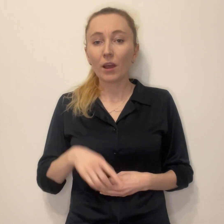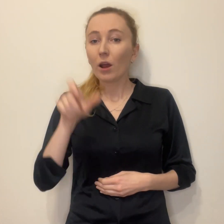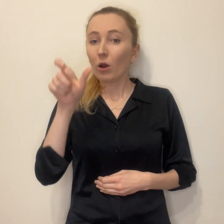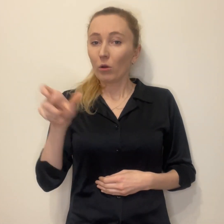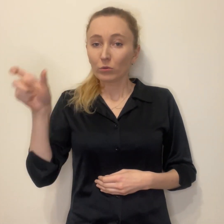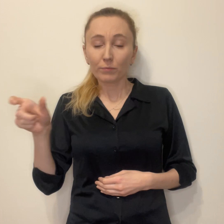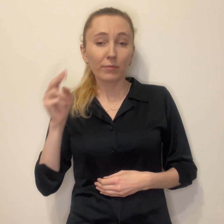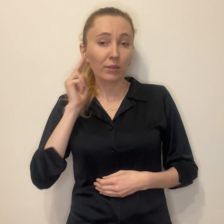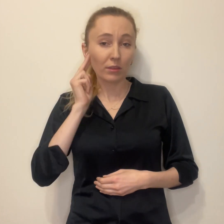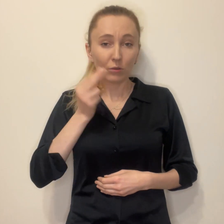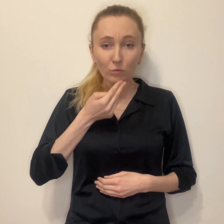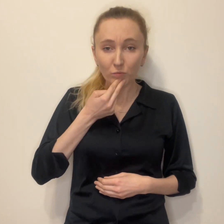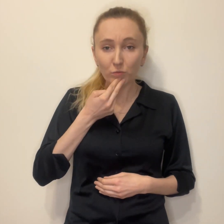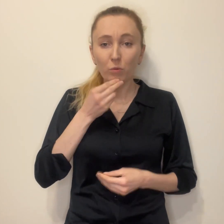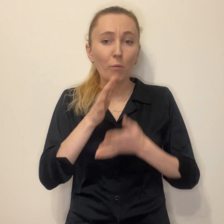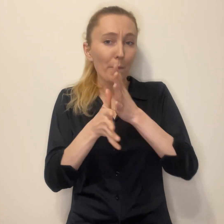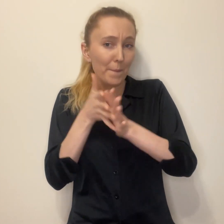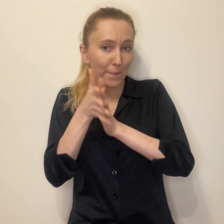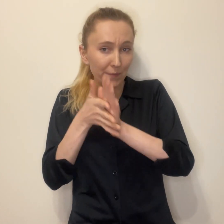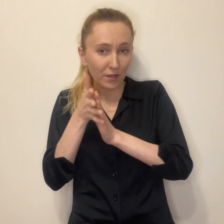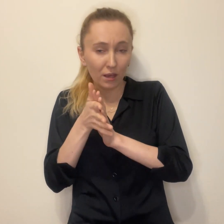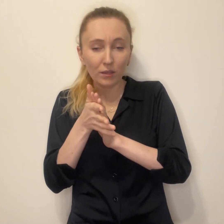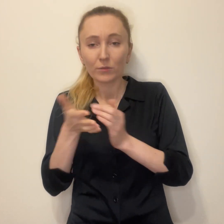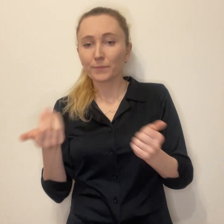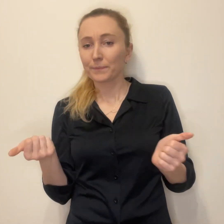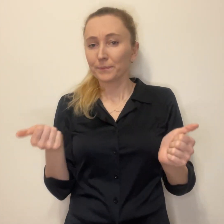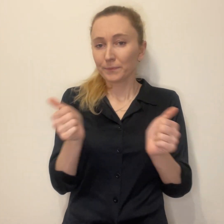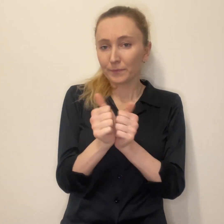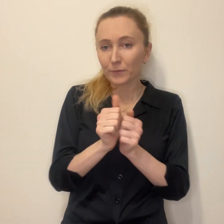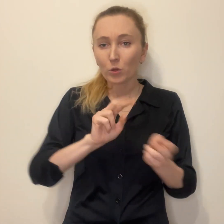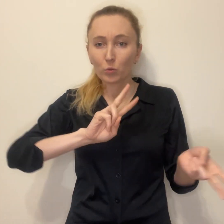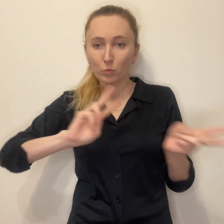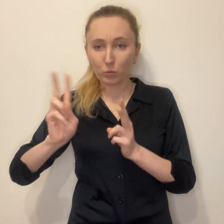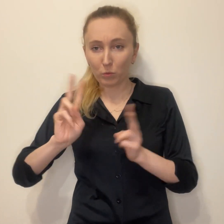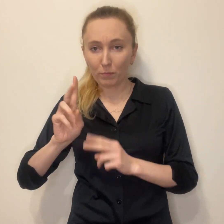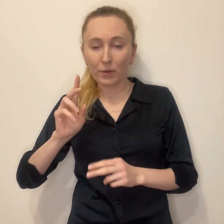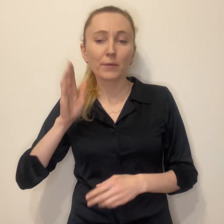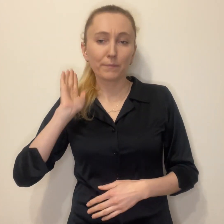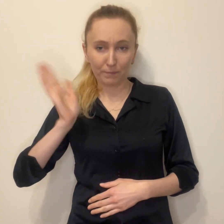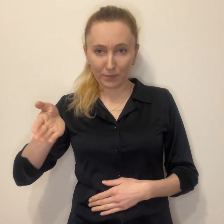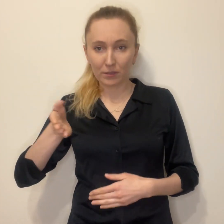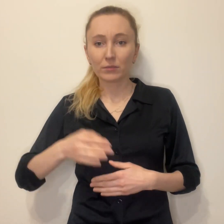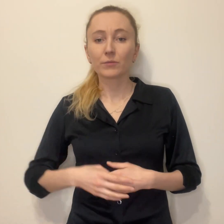Osobom niesłyszącym posługującym się językiem migowym zapewniamy tłumacza PJM